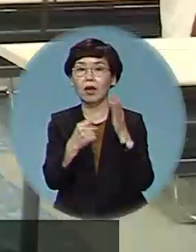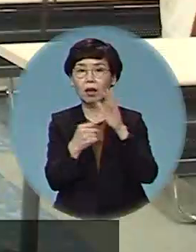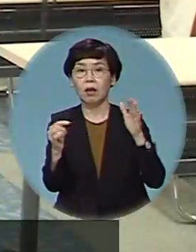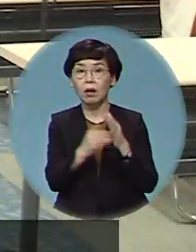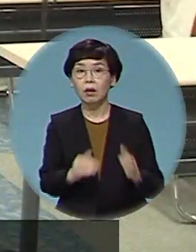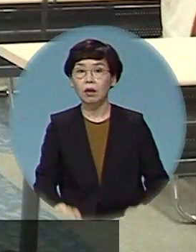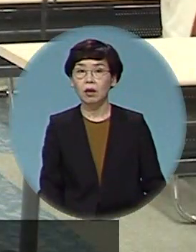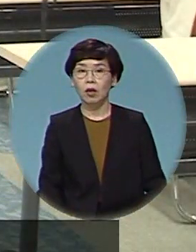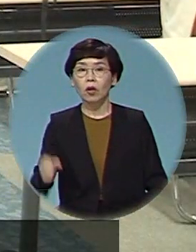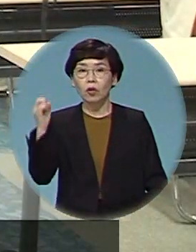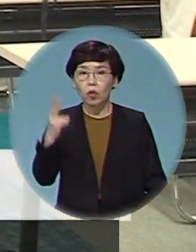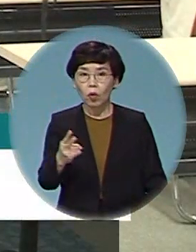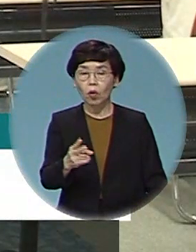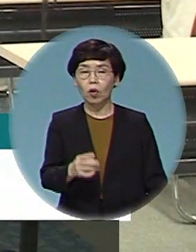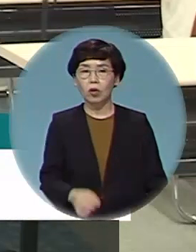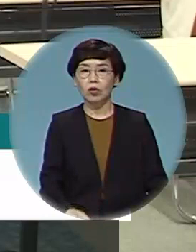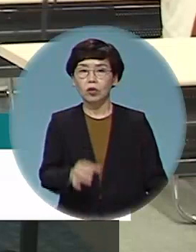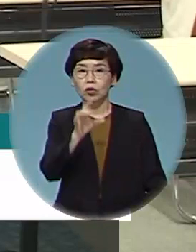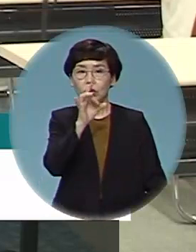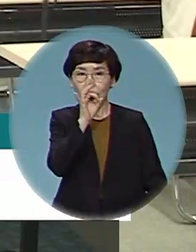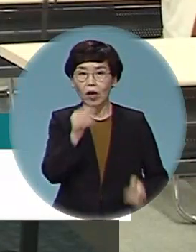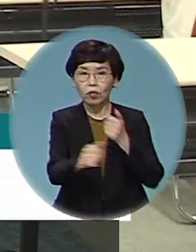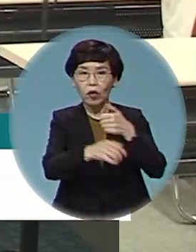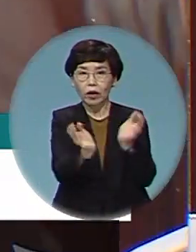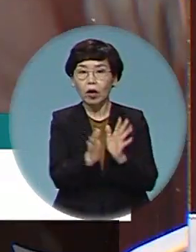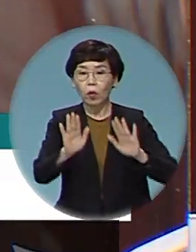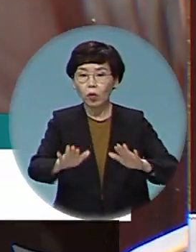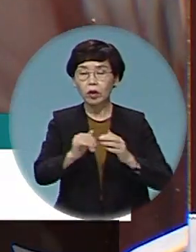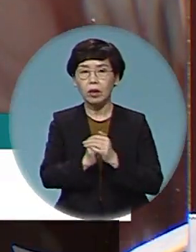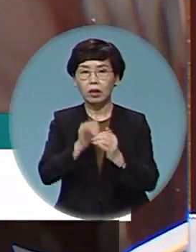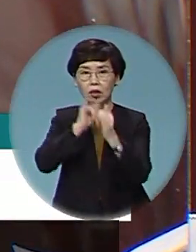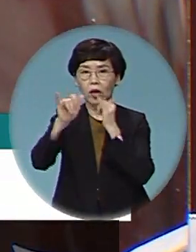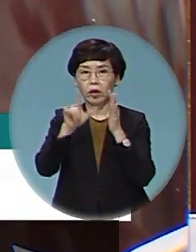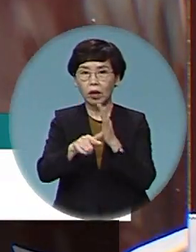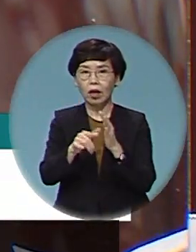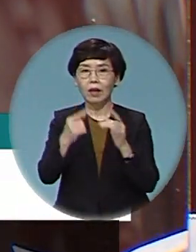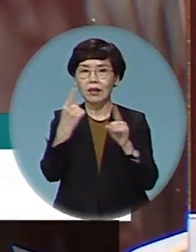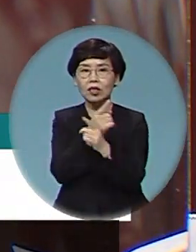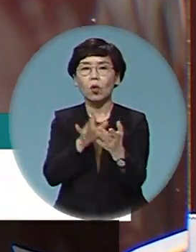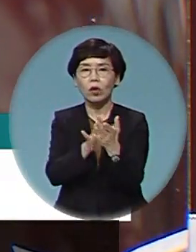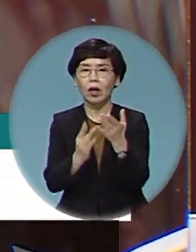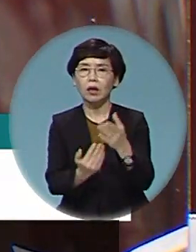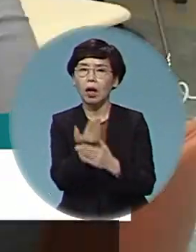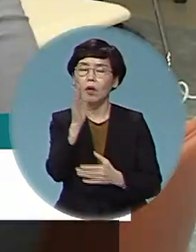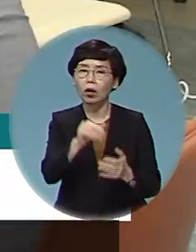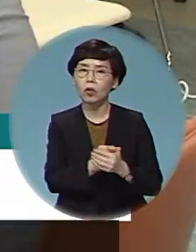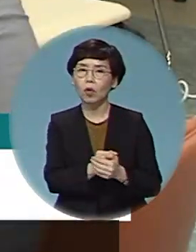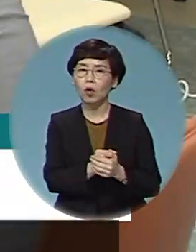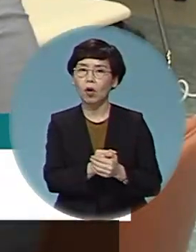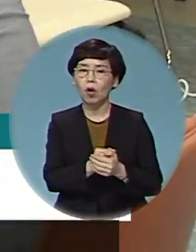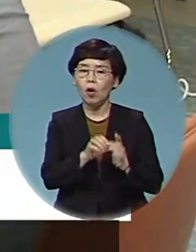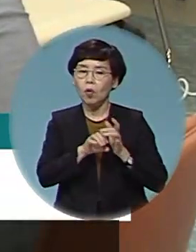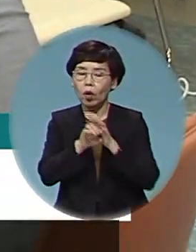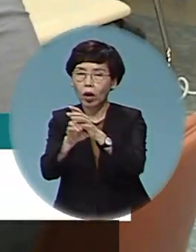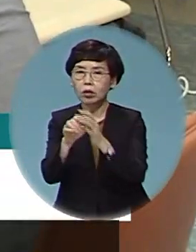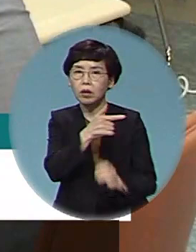한편 중앙임상위원회는 오늘 기자회견에서 백신이 나오더라도 코로나19 대유행을 종식시키지는 못한다는 세계보건기구